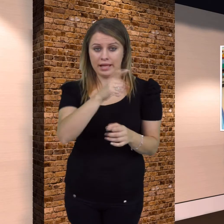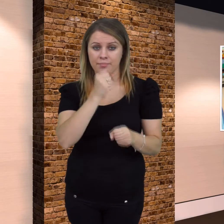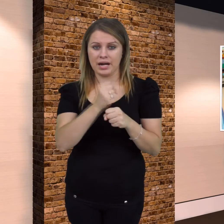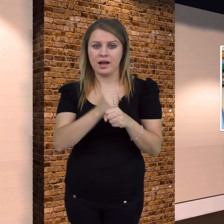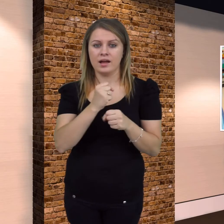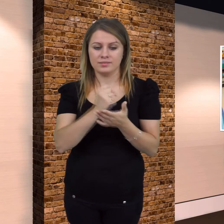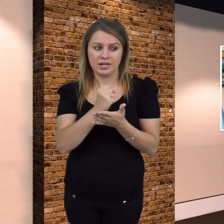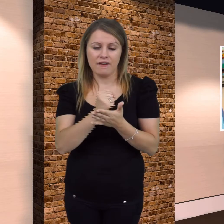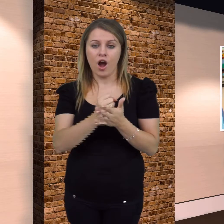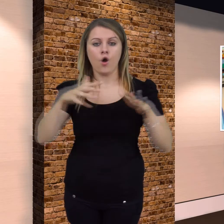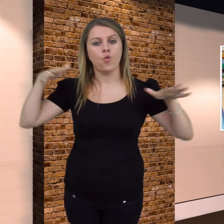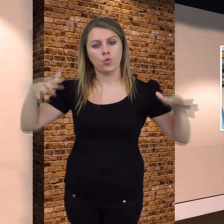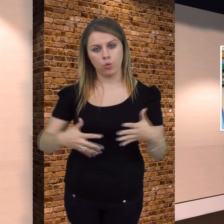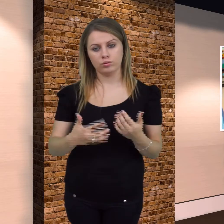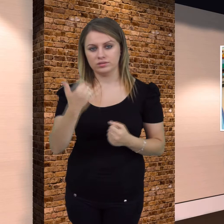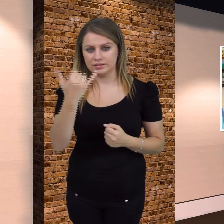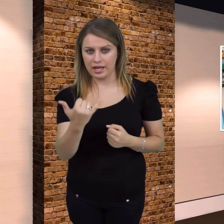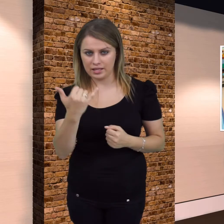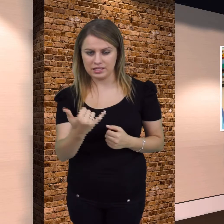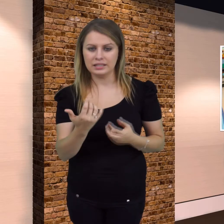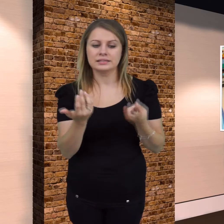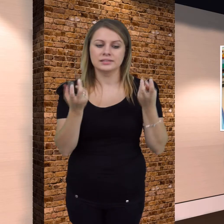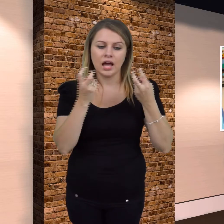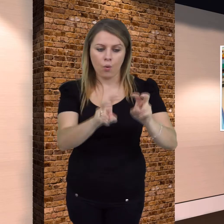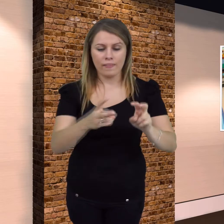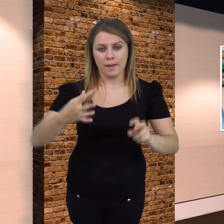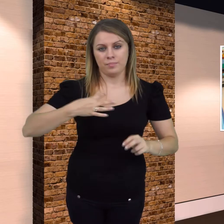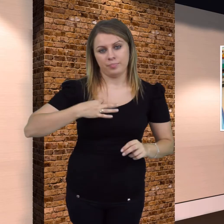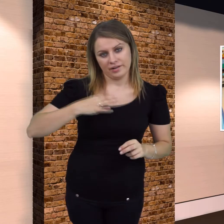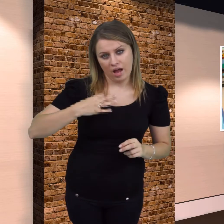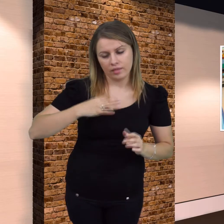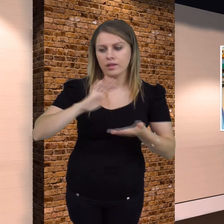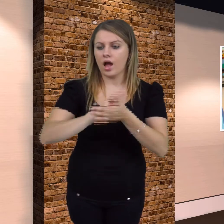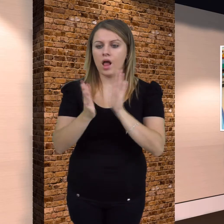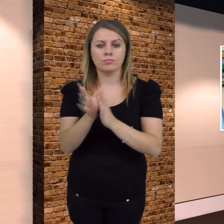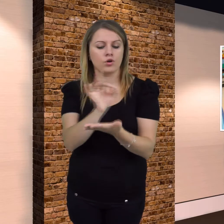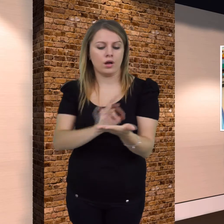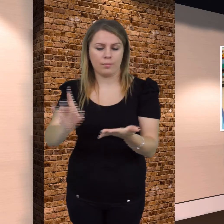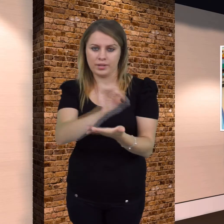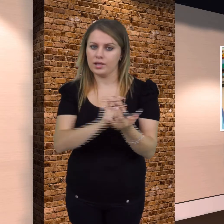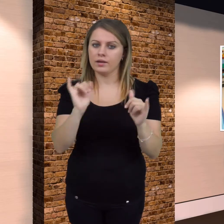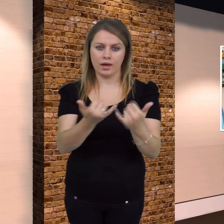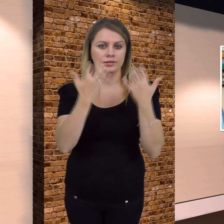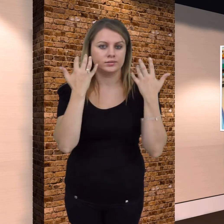Klub dziecięcy zakłada osoba prywatna lub gmina.